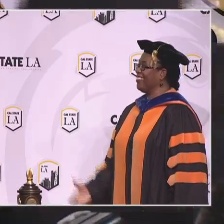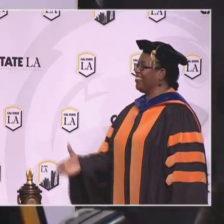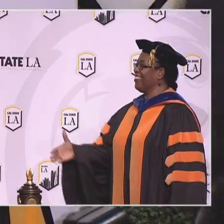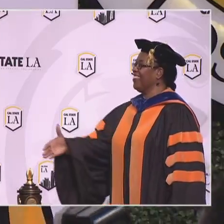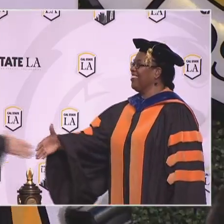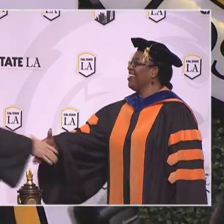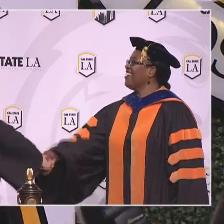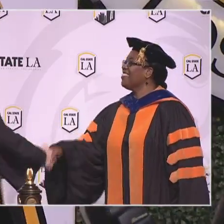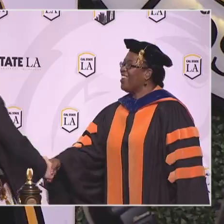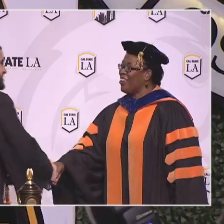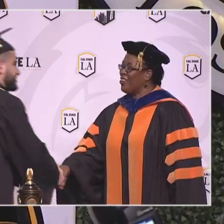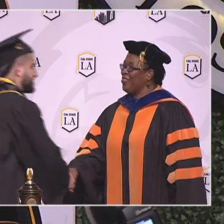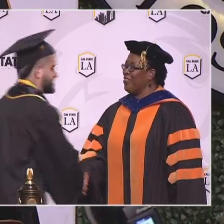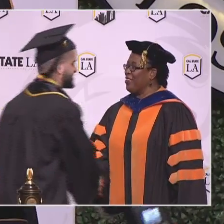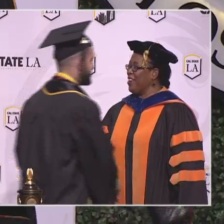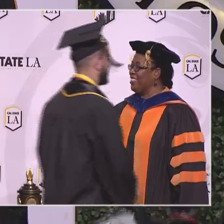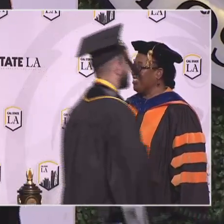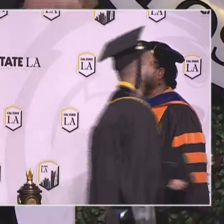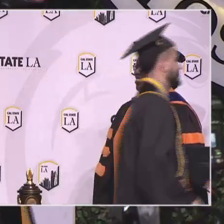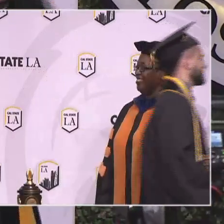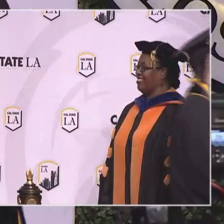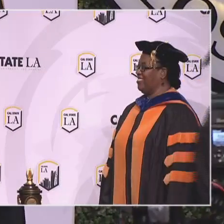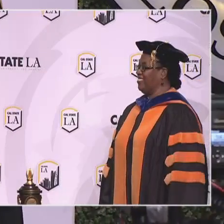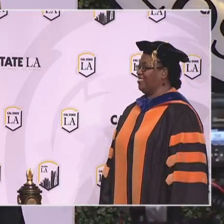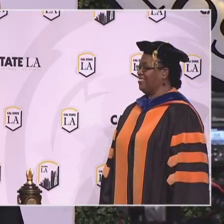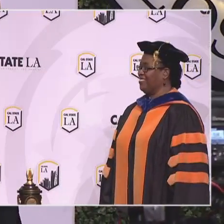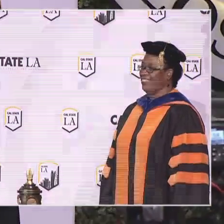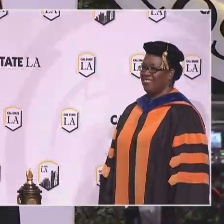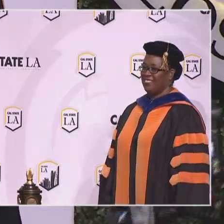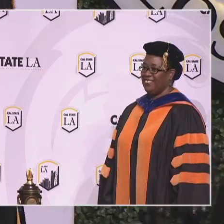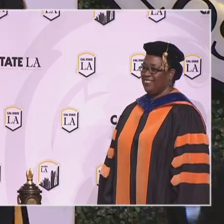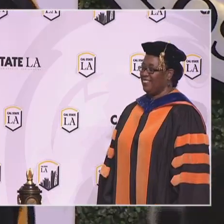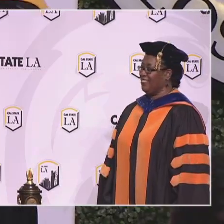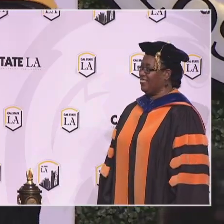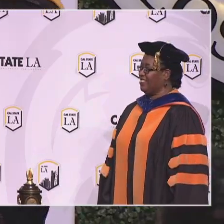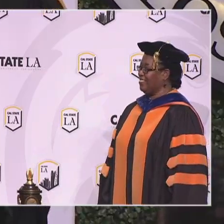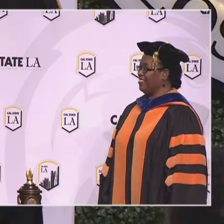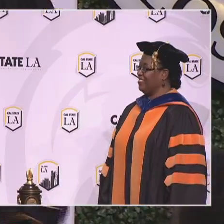BACHELOR OF SCIENCE BIOLOGY [READING NAMES]